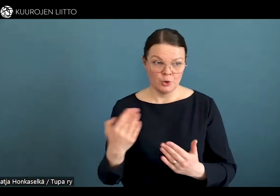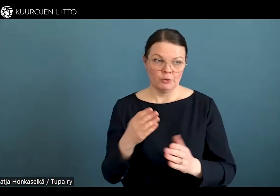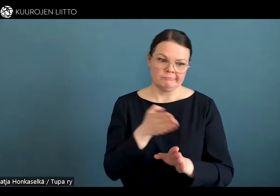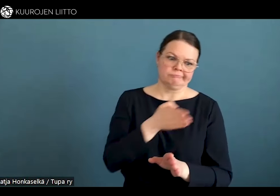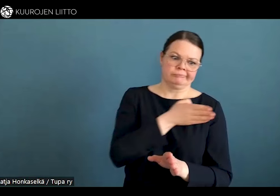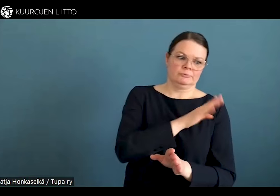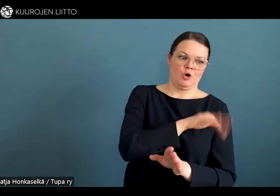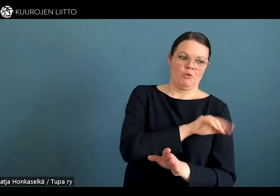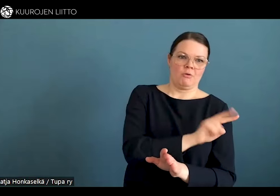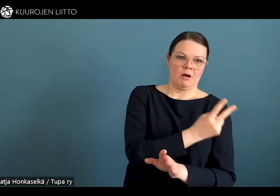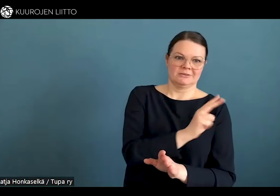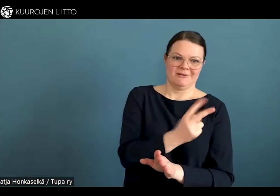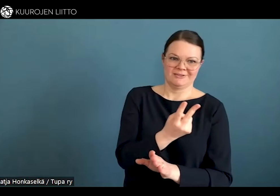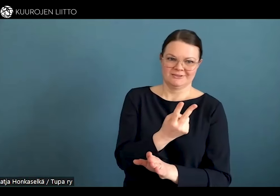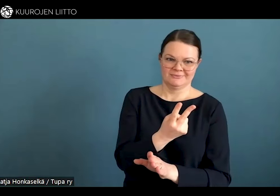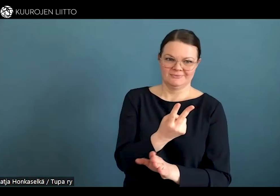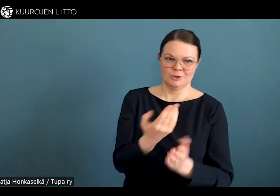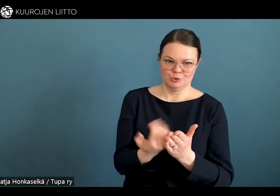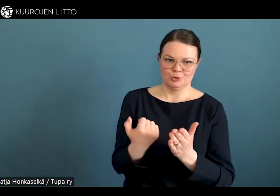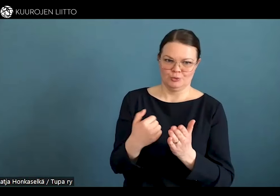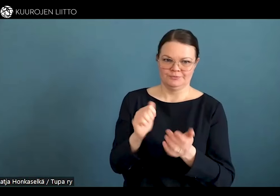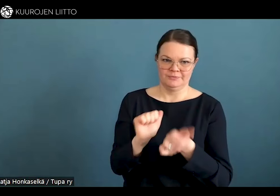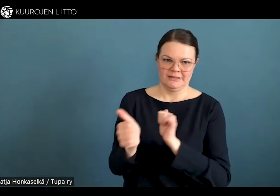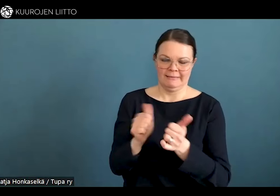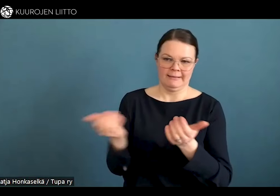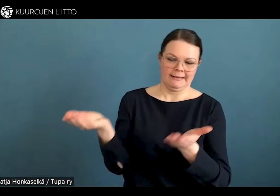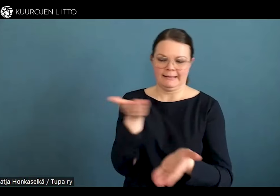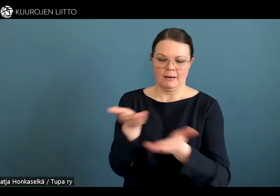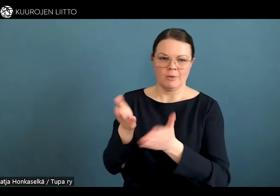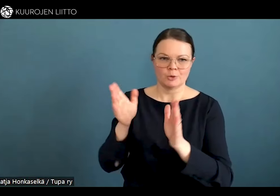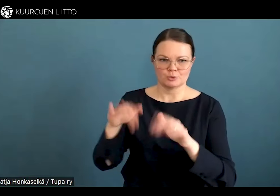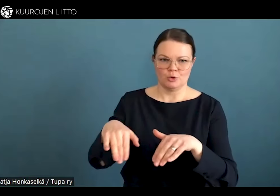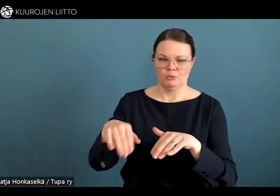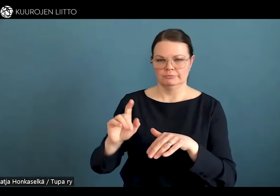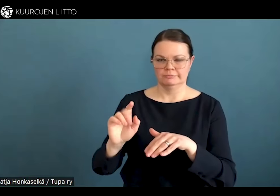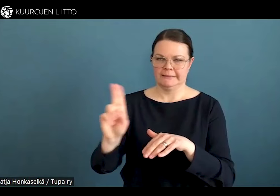vaikka viimeaikaisten kilpailutusten vuoksi edelliset kaksi kautta - ovatkin kestäneet vain kaksi vuotta kerrallaan, -